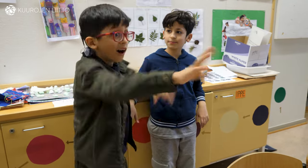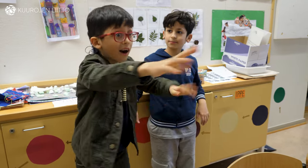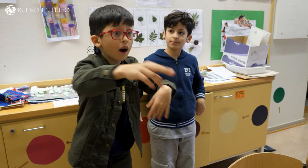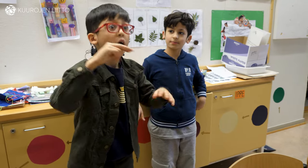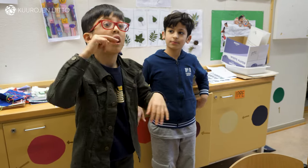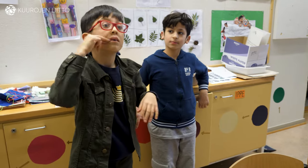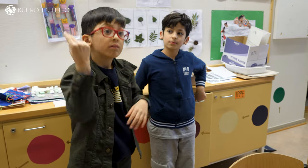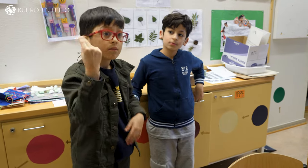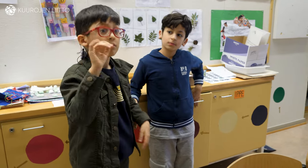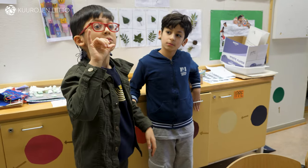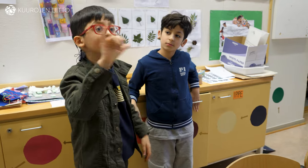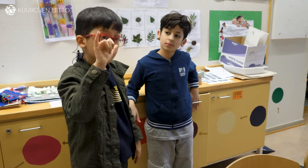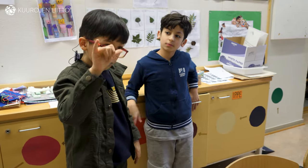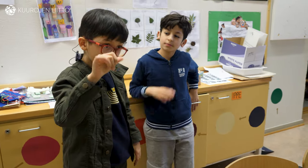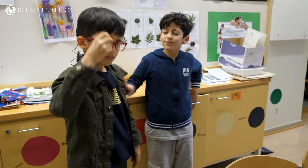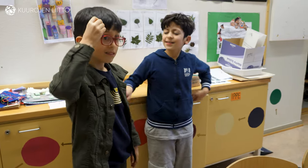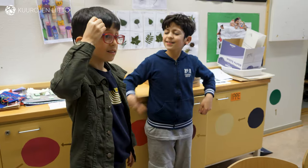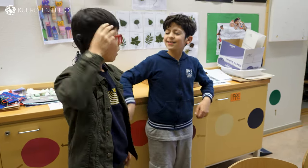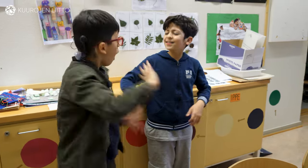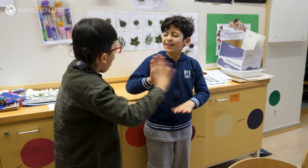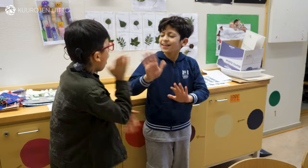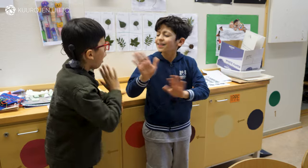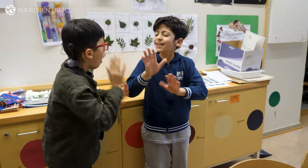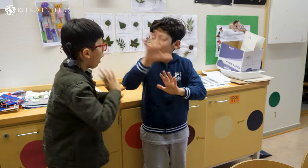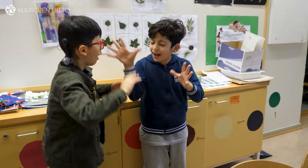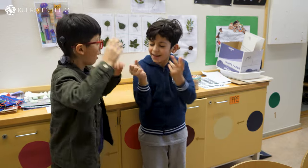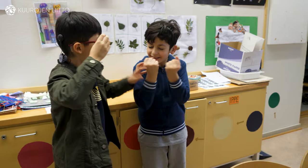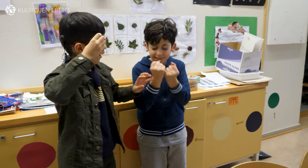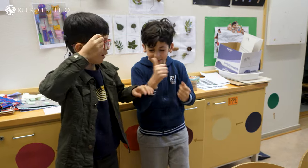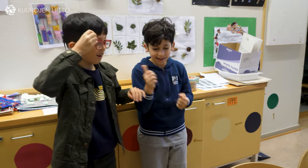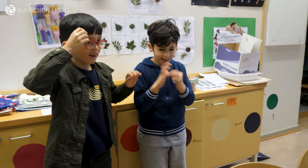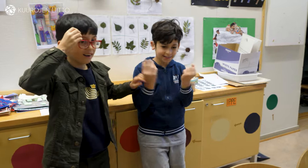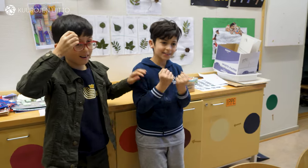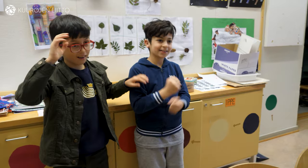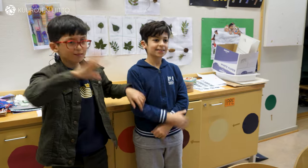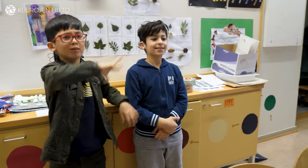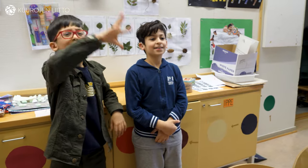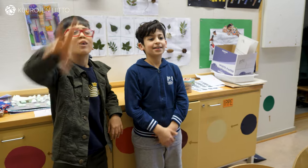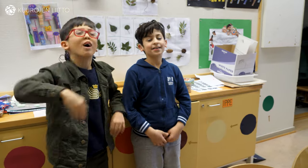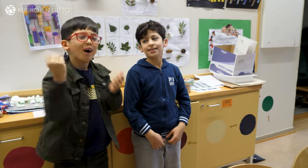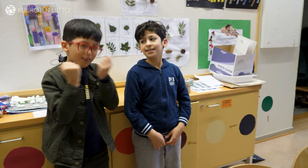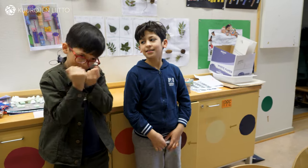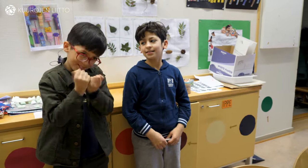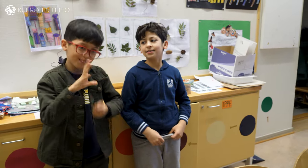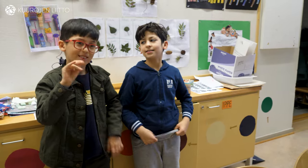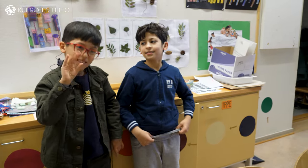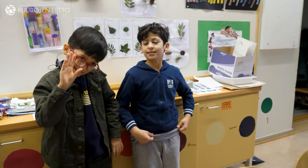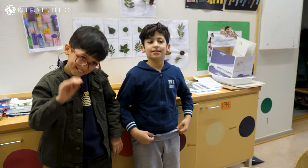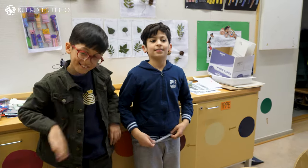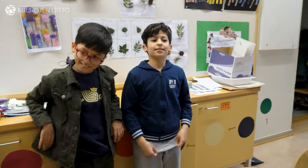Joo! Nilas, [lapsen nimi], -- - Ei, kun kaikki on kavereita! Anteeksi! Kaikki on kavereita, joo!